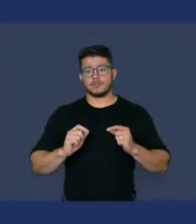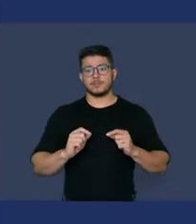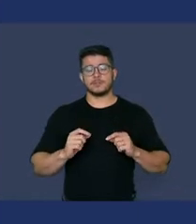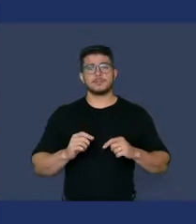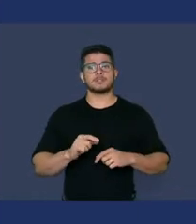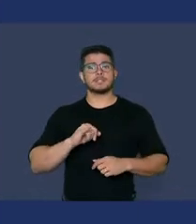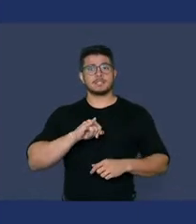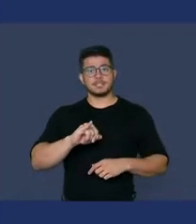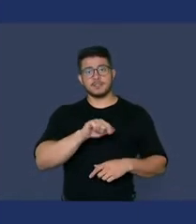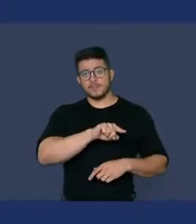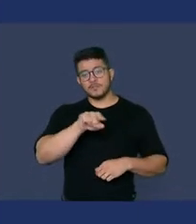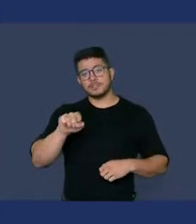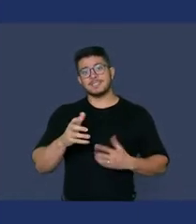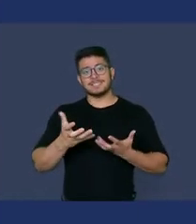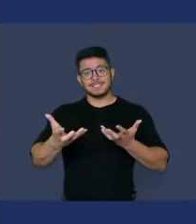ÉRIKA KOKAY, JANDIRA, PAULO, MEU AMIGO TAMBÉM, A TODOS QUE